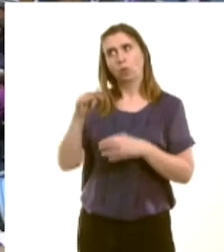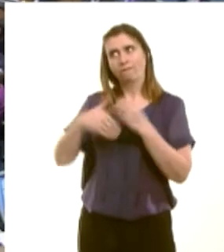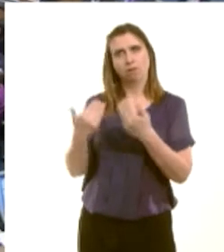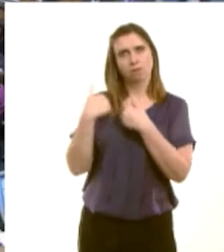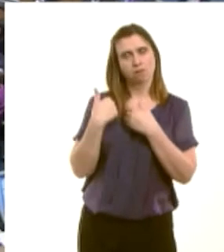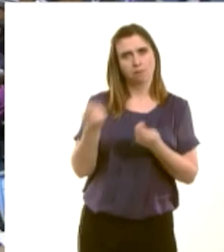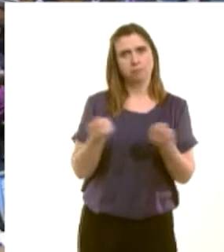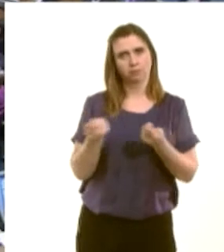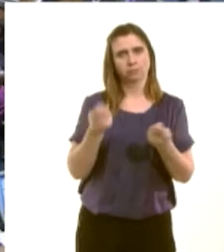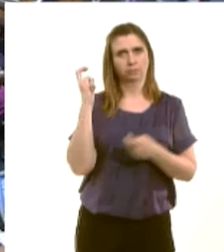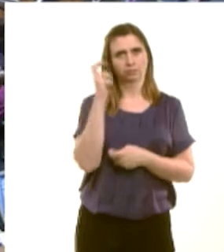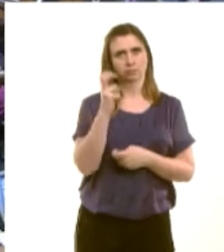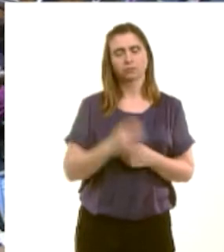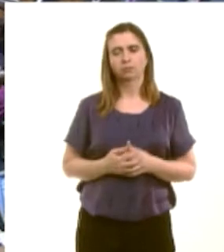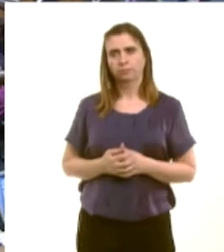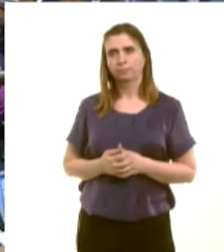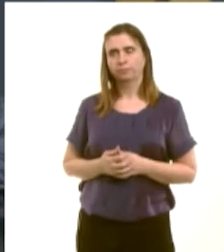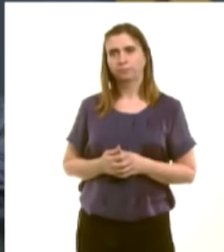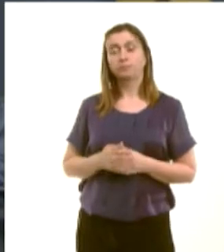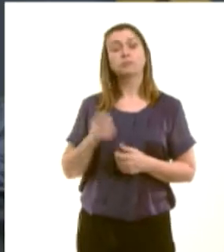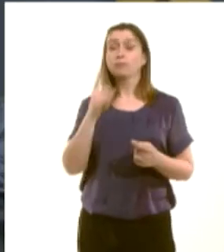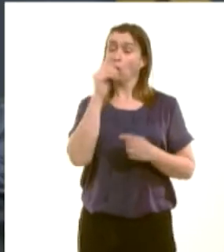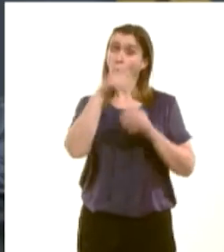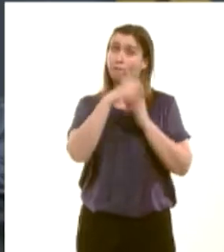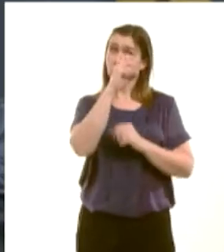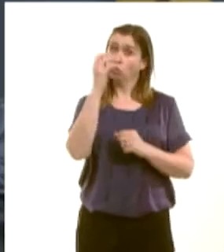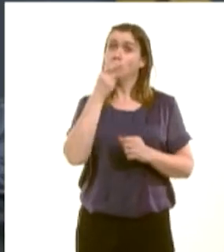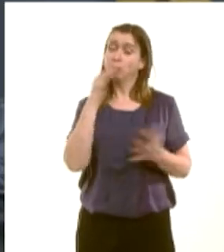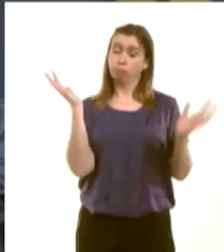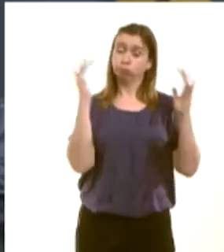cyhoeddus nos Iau ddiwethaf yng Nghaerfyrddin i drafod ailagor rheilffordd o ryw fath rhwng